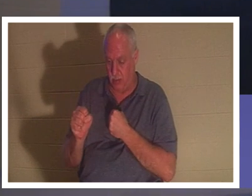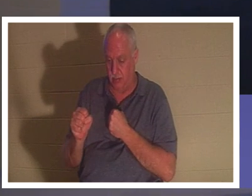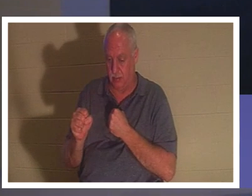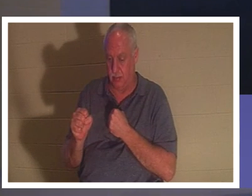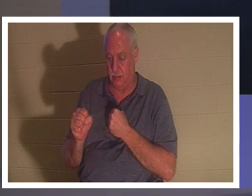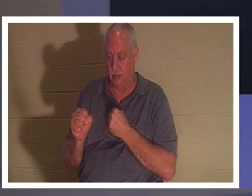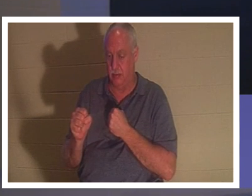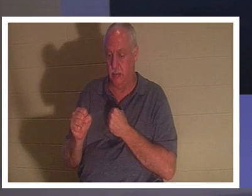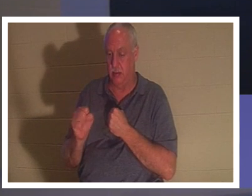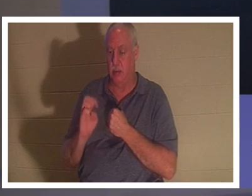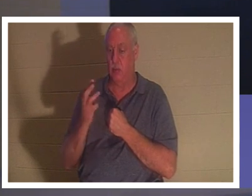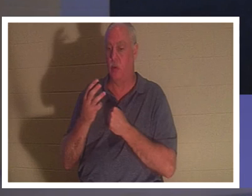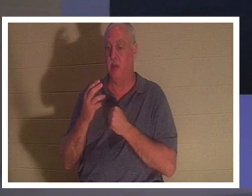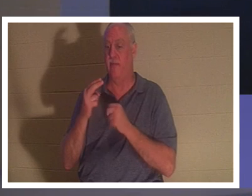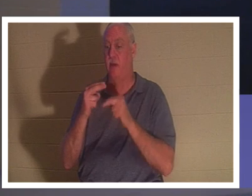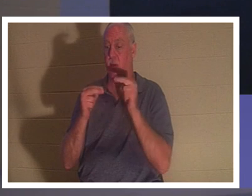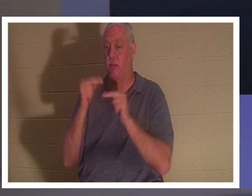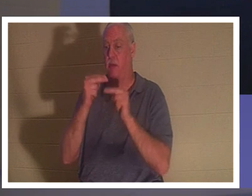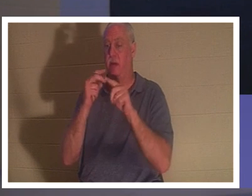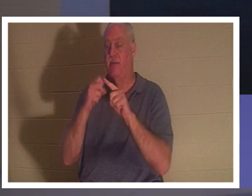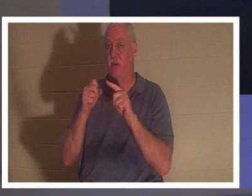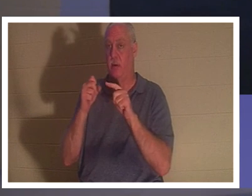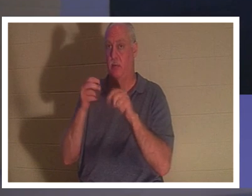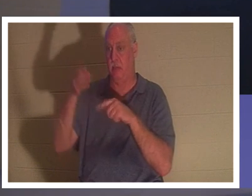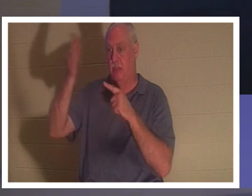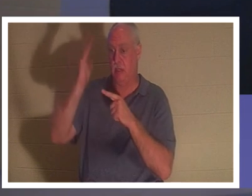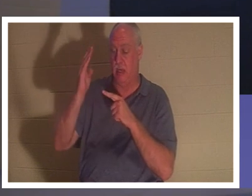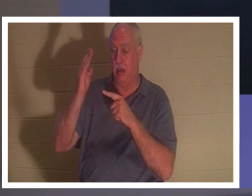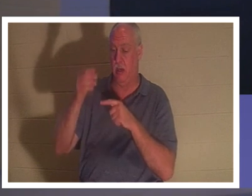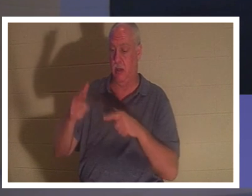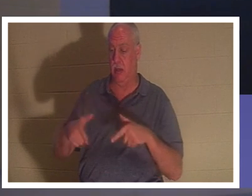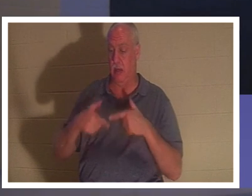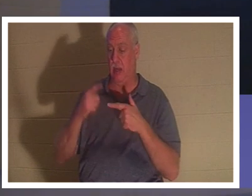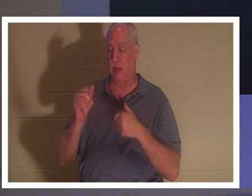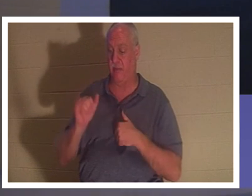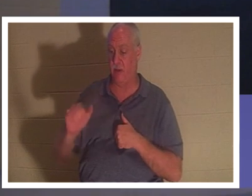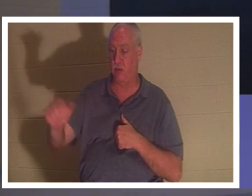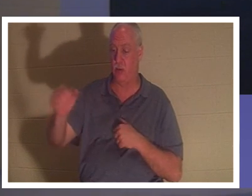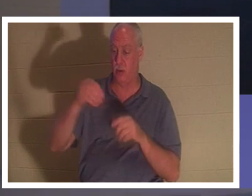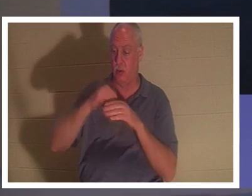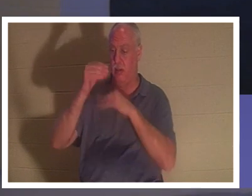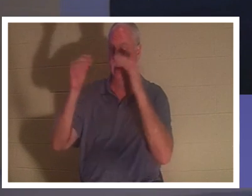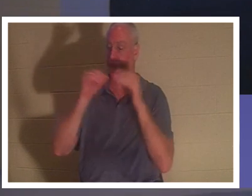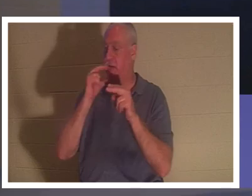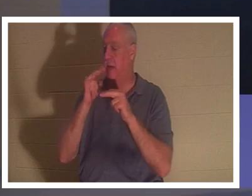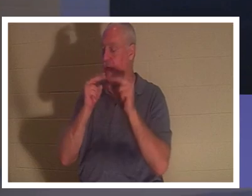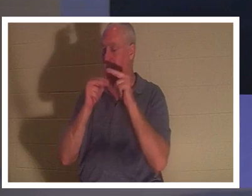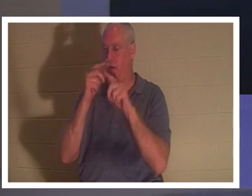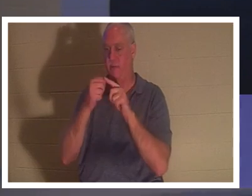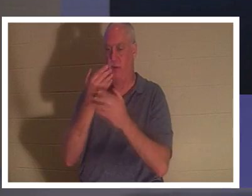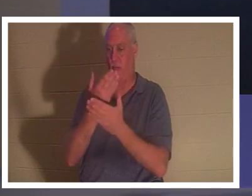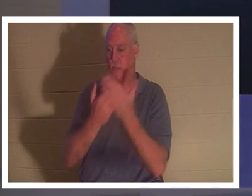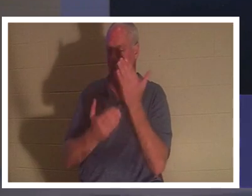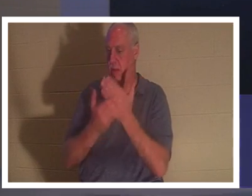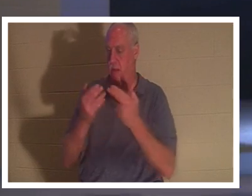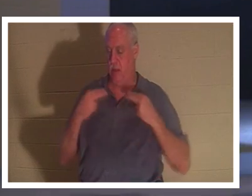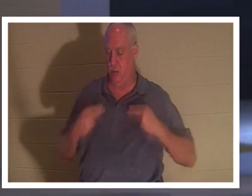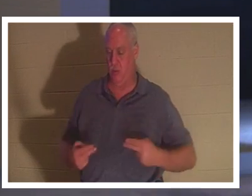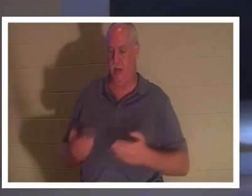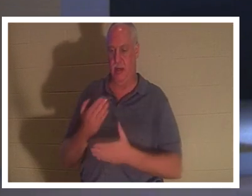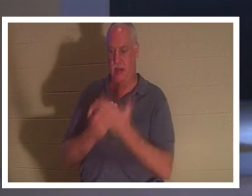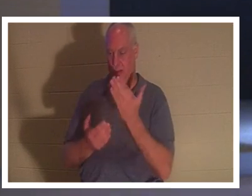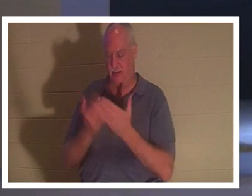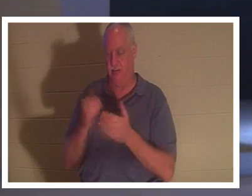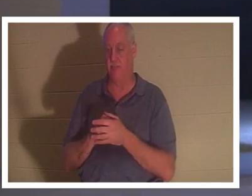，天堂上永恒的房子，不是人手建造的。”他说，在尘世生活中这只是